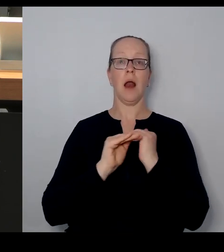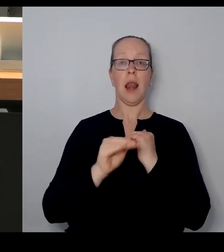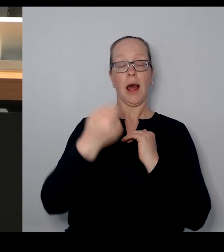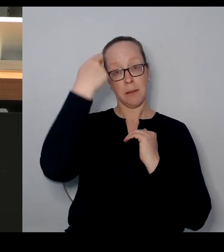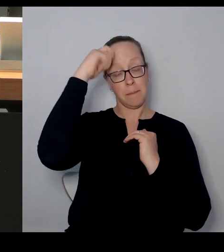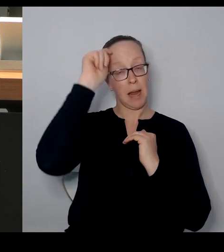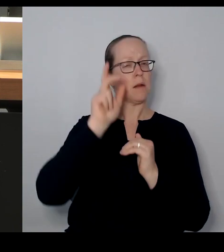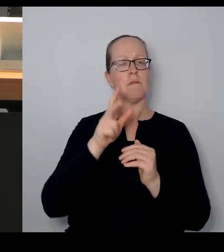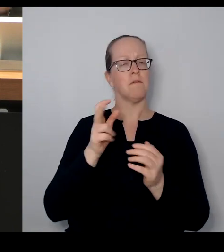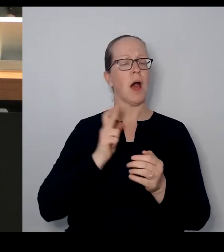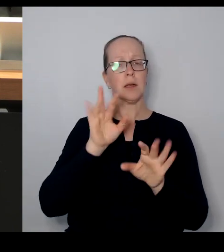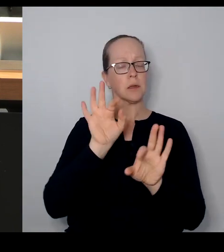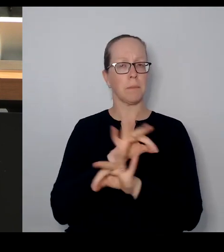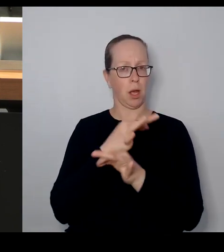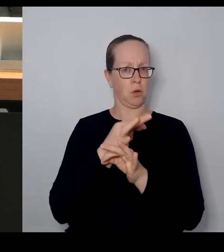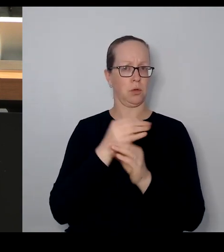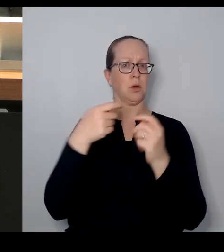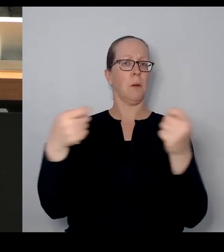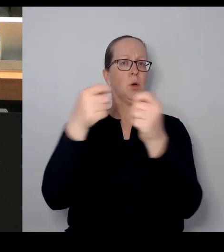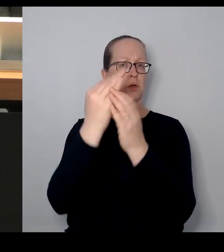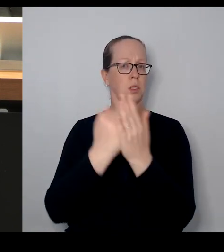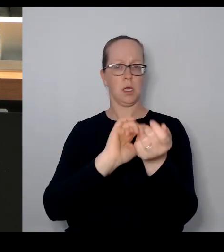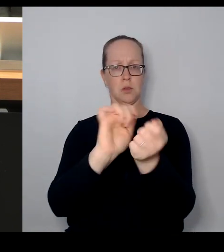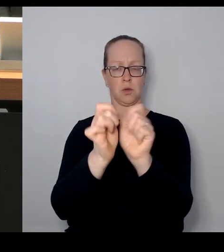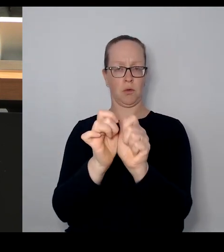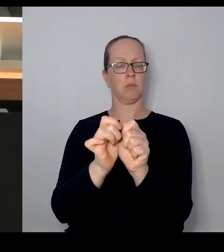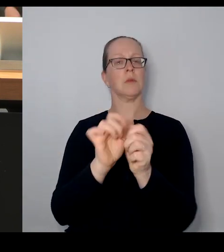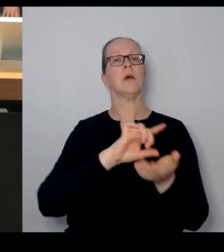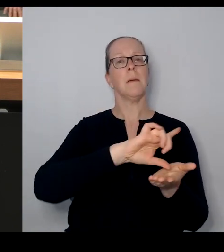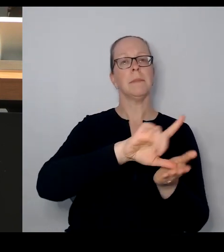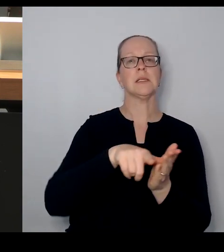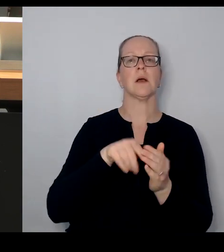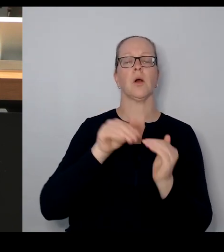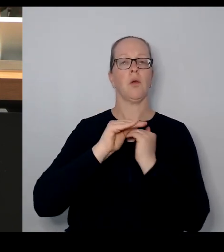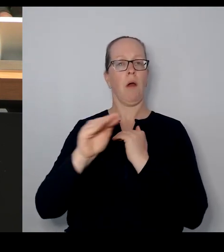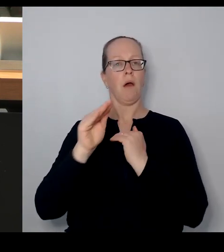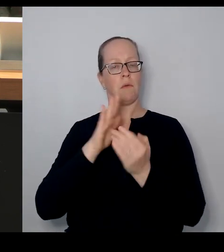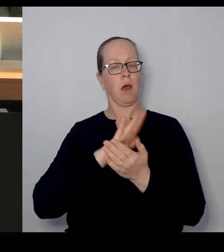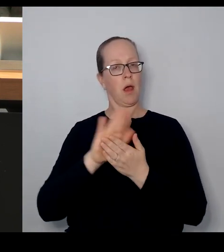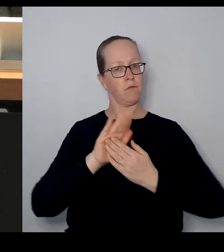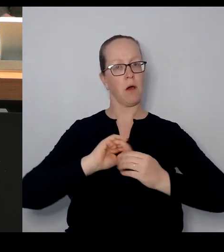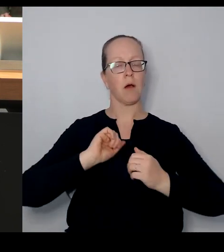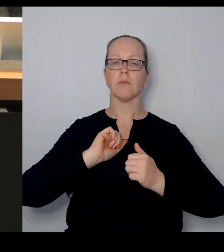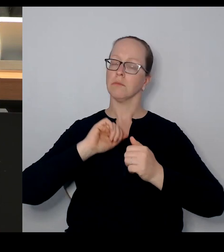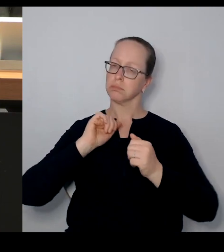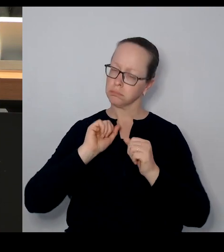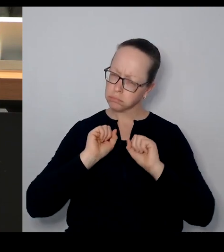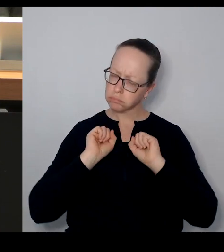handeln, so wie es beispielsweise Hamburg tut. Wir fordern daher die Sozialverwaltung auf, die